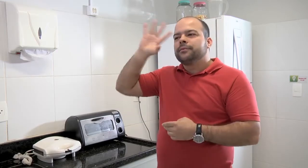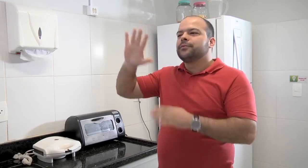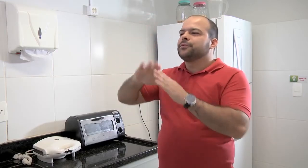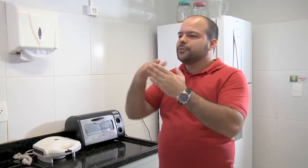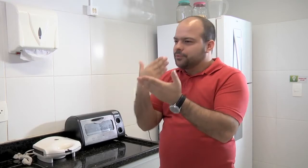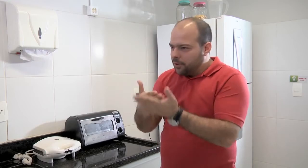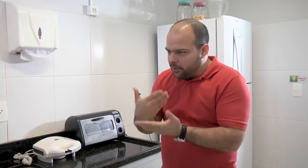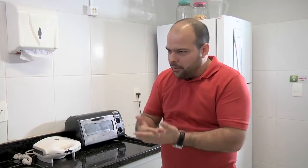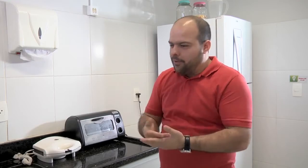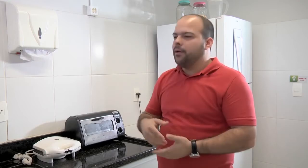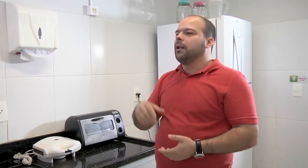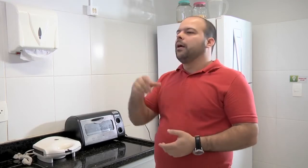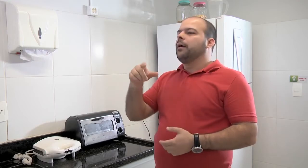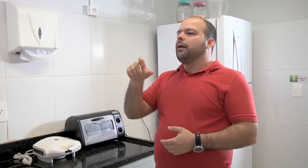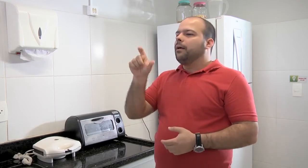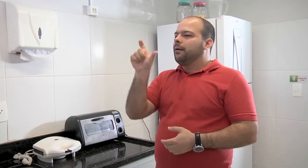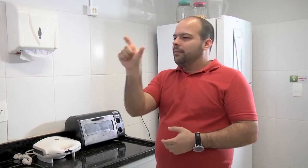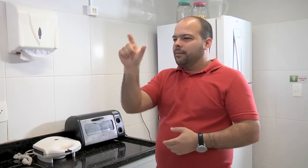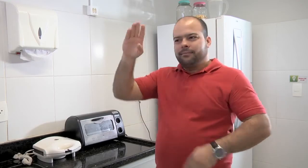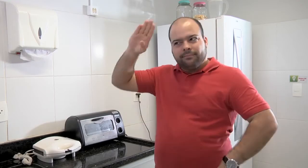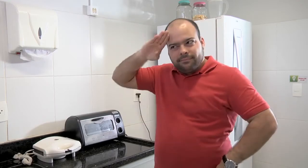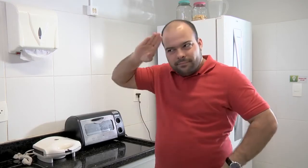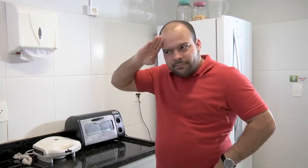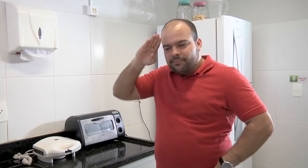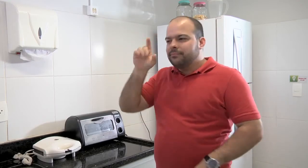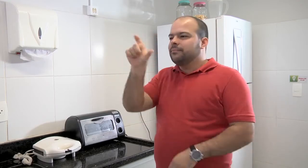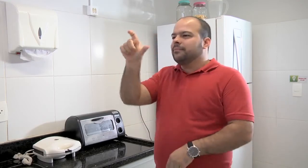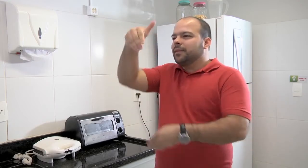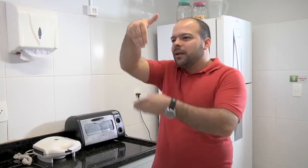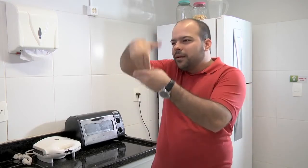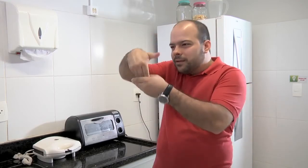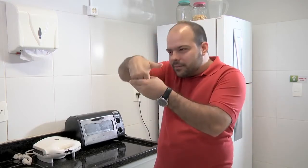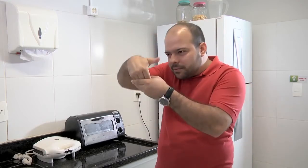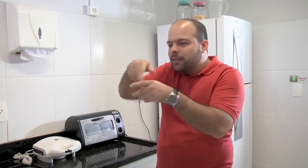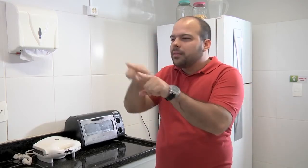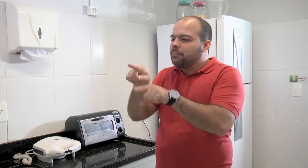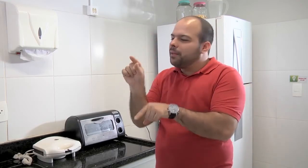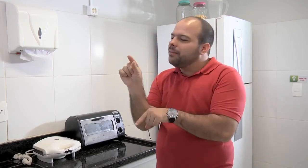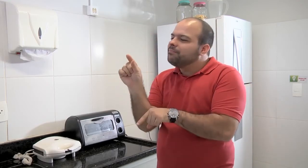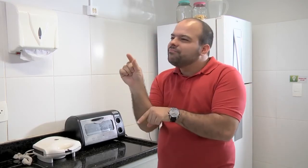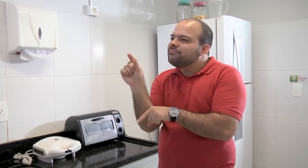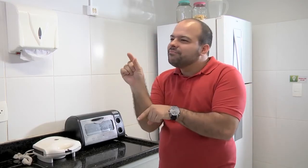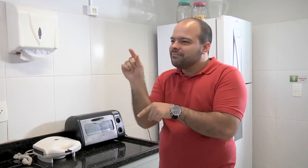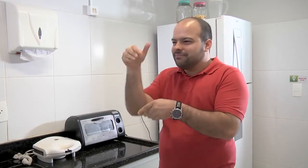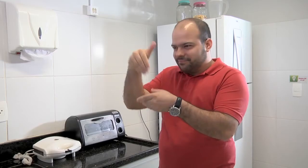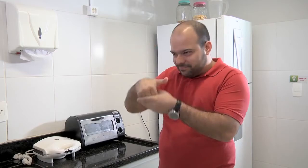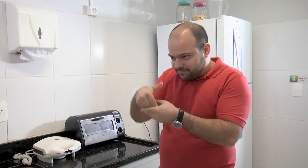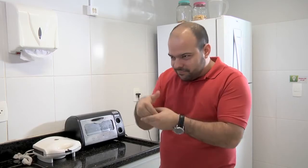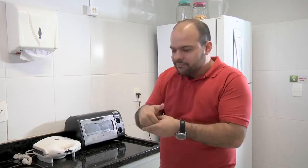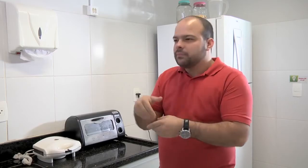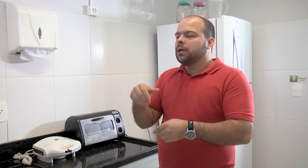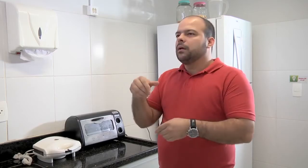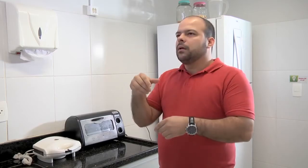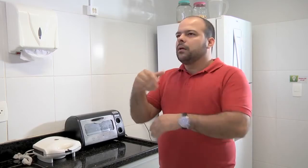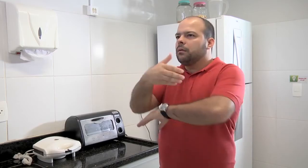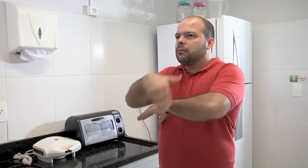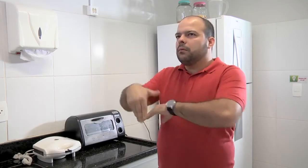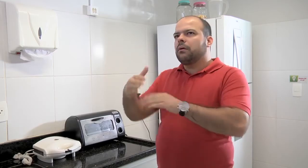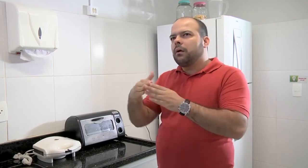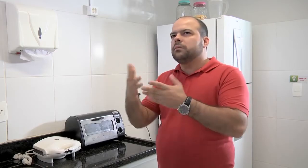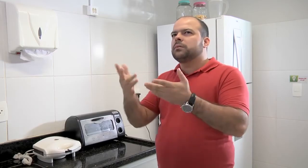o histórico escolar, certificado de reservista, comprovante de votação